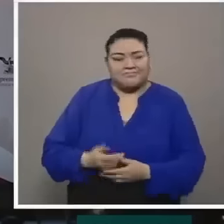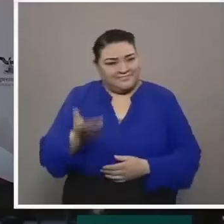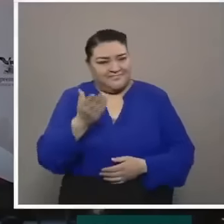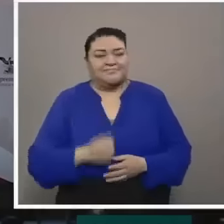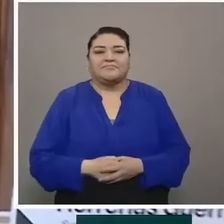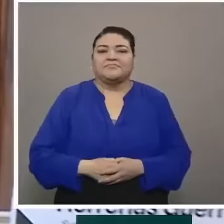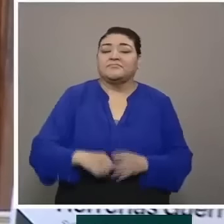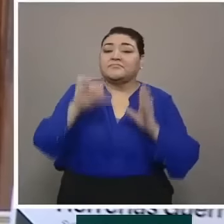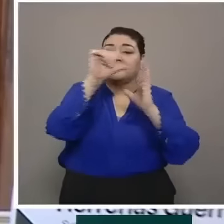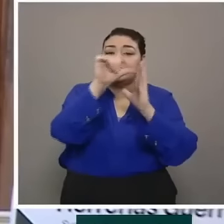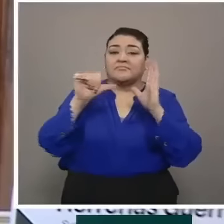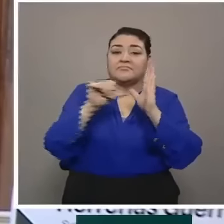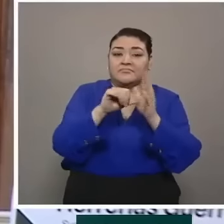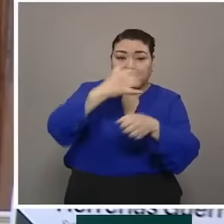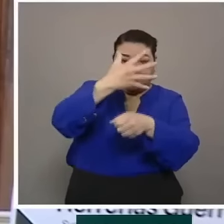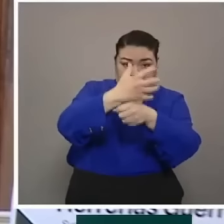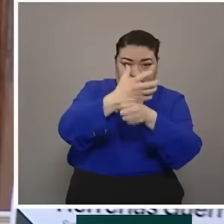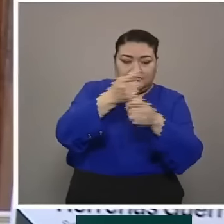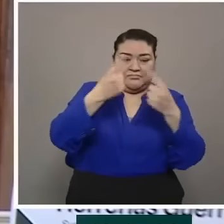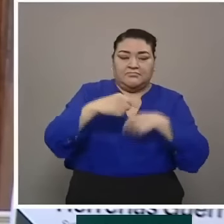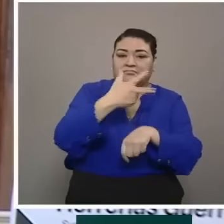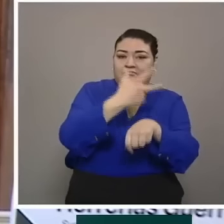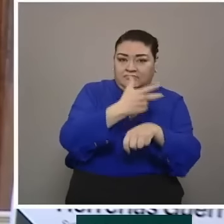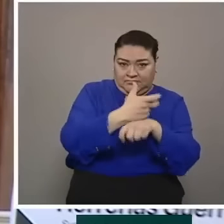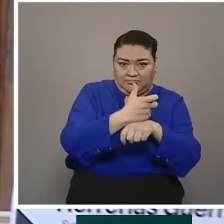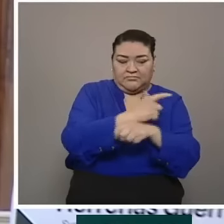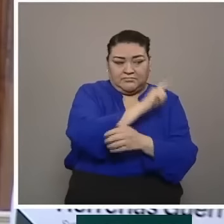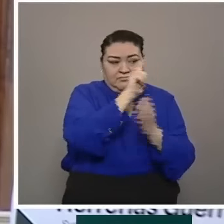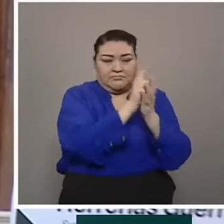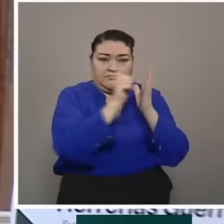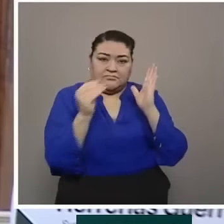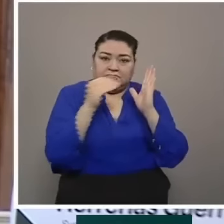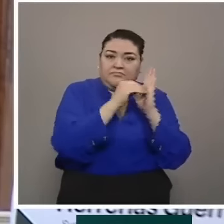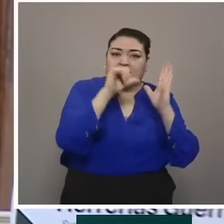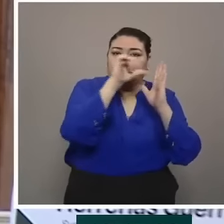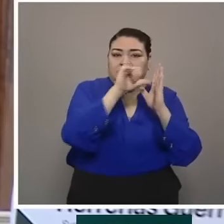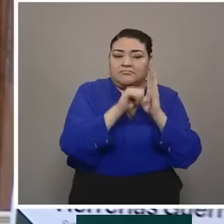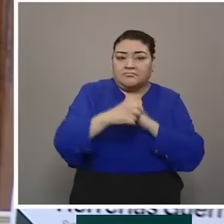y octavo transitorio del decreto de reforma del artículo segundo constitucional que fue publicado